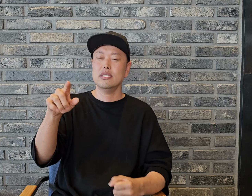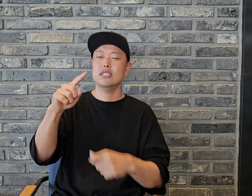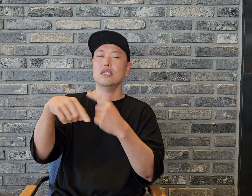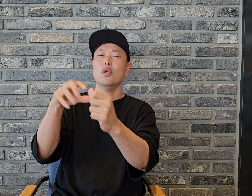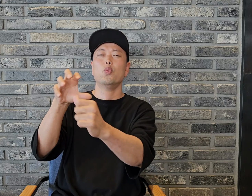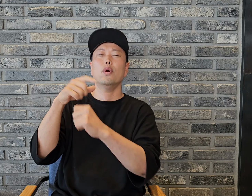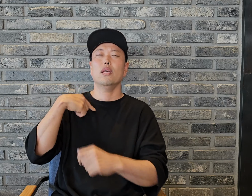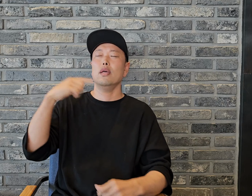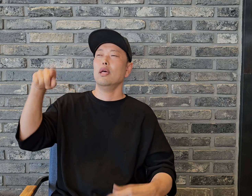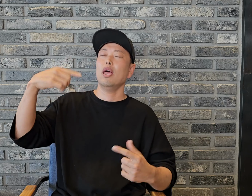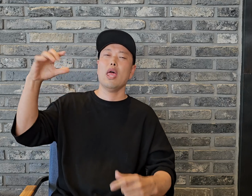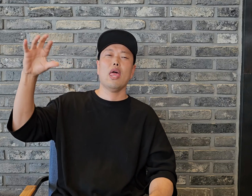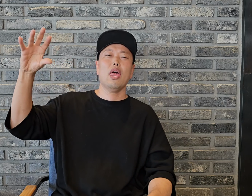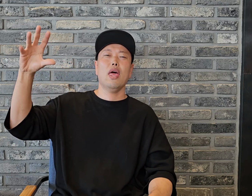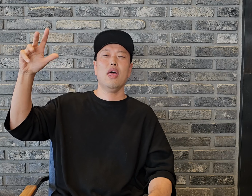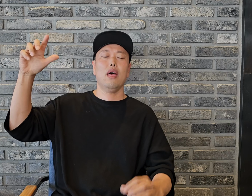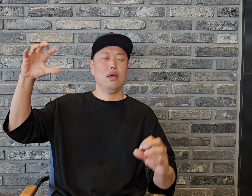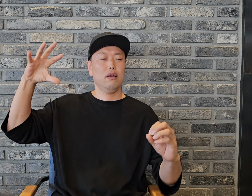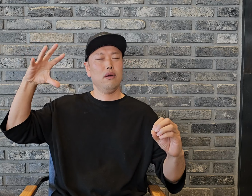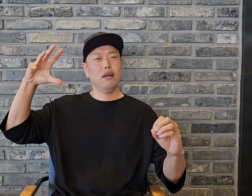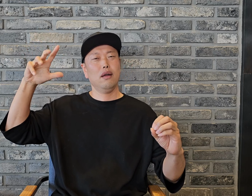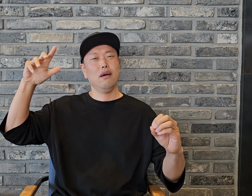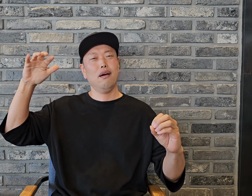(laut Wörterbuch) Der Grund, warum „Sonne“ in der Gebärdensprache auf diese Weise ausgedrückt wird,